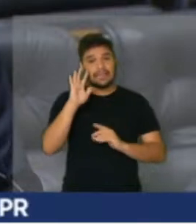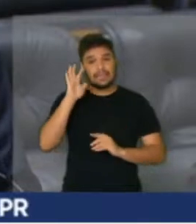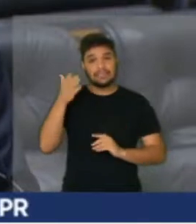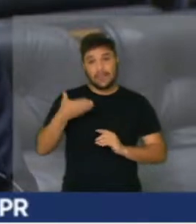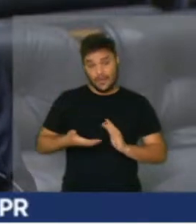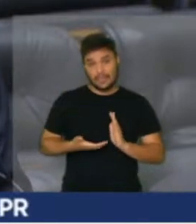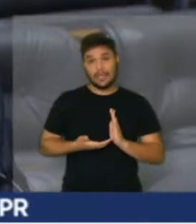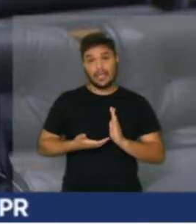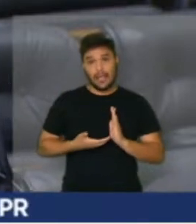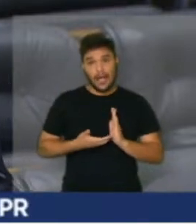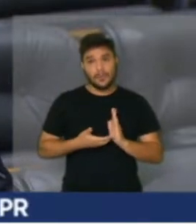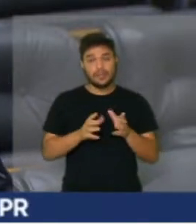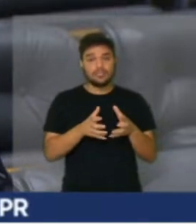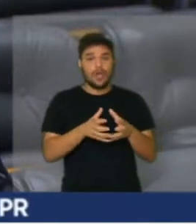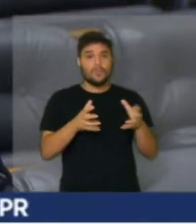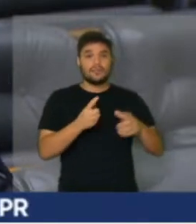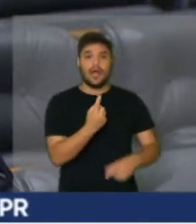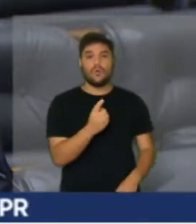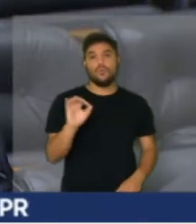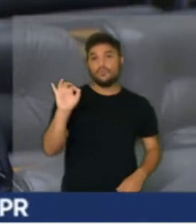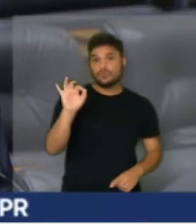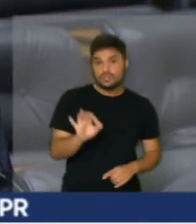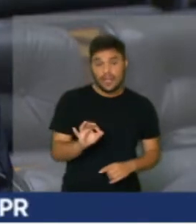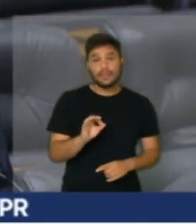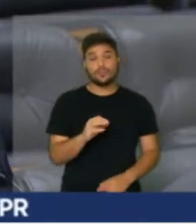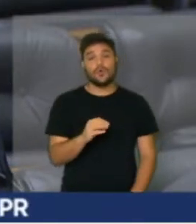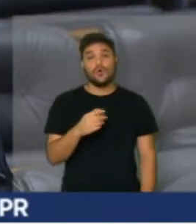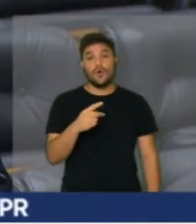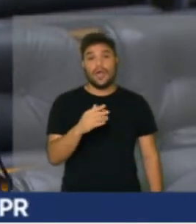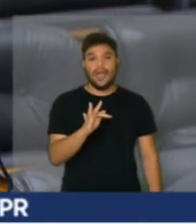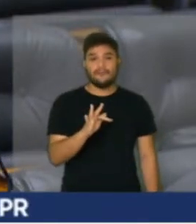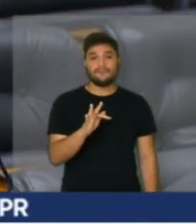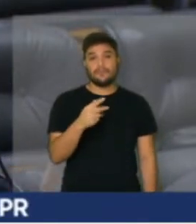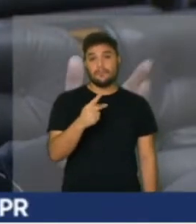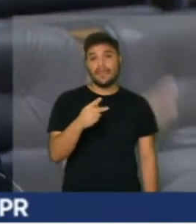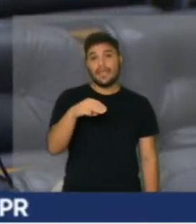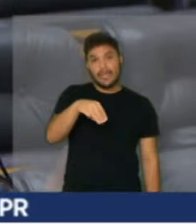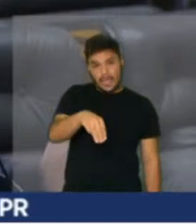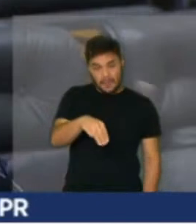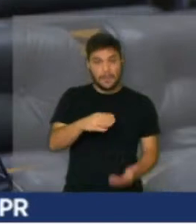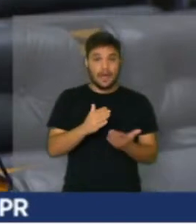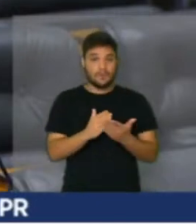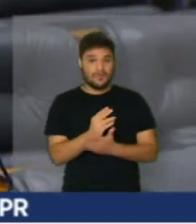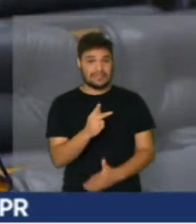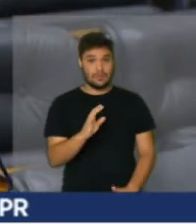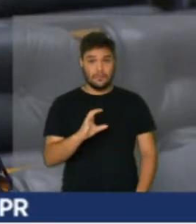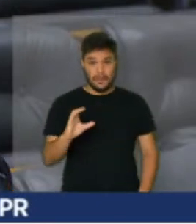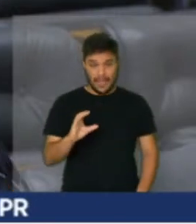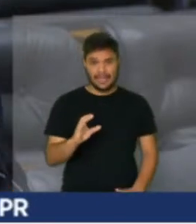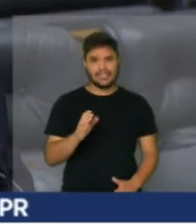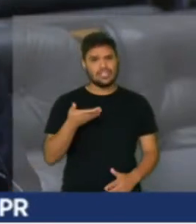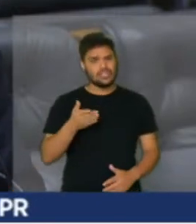CASA EM AUMENTAR 1% O FUNDO DE PARTICIPAÇÃO DOS MUITA COISA, A APROVAÇÃO DESSA PEC QUASE POR UNANIMIDADE ELA MOSTRA O COMPROMISSO DESSA